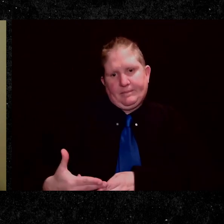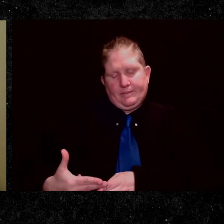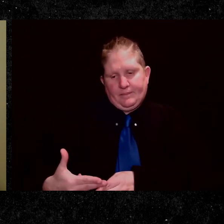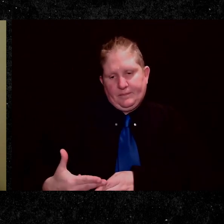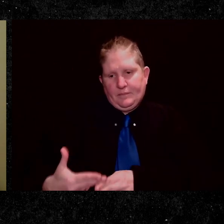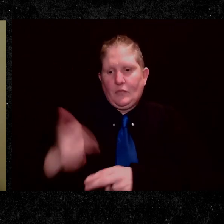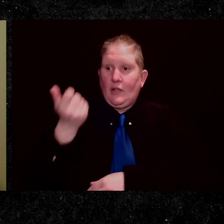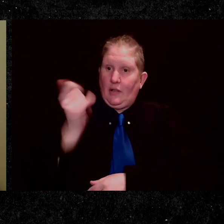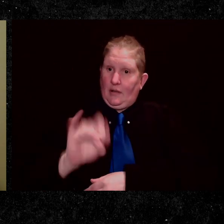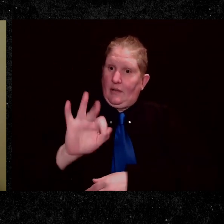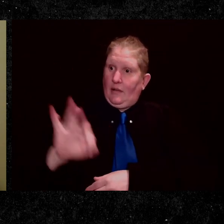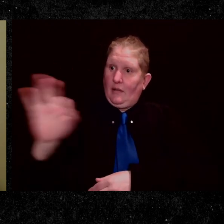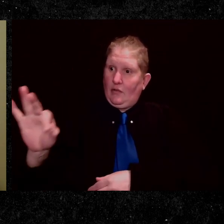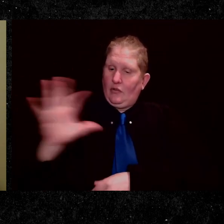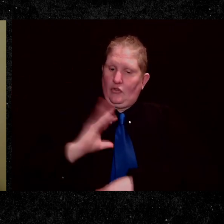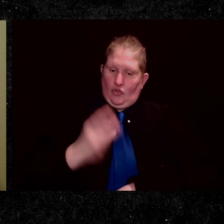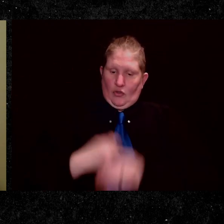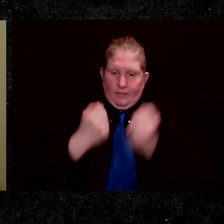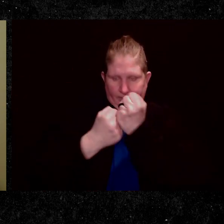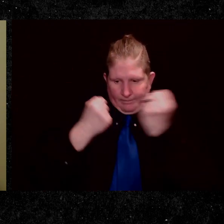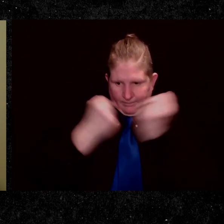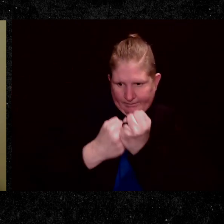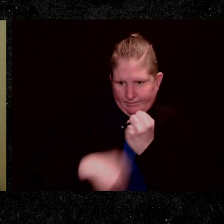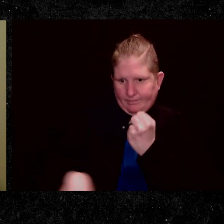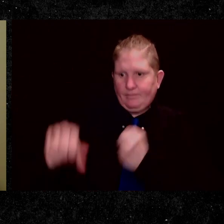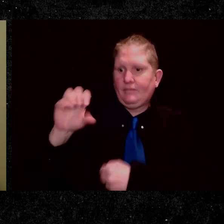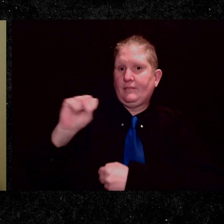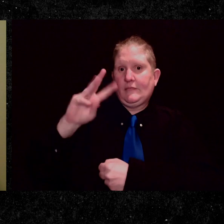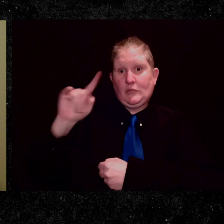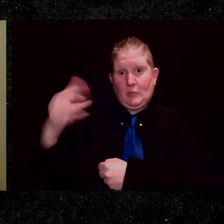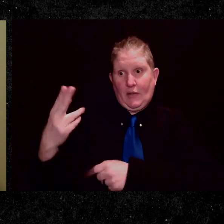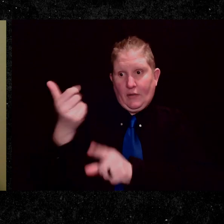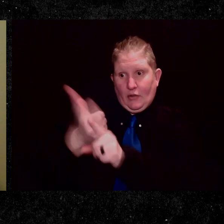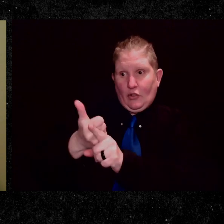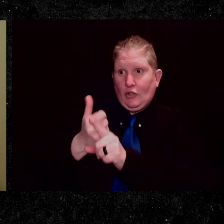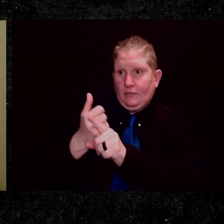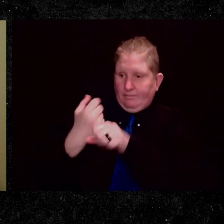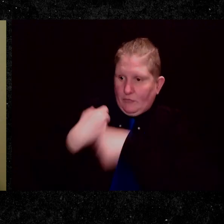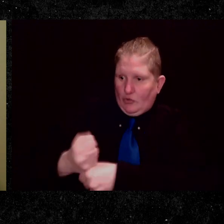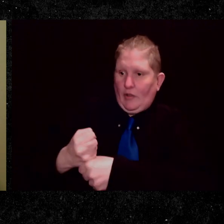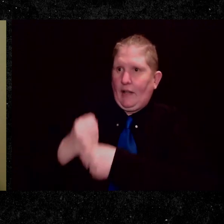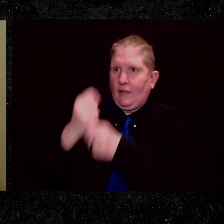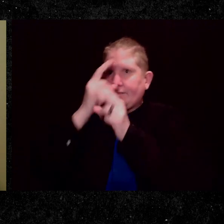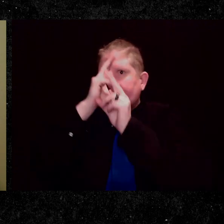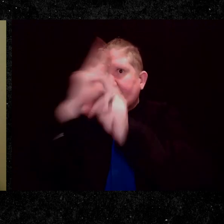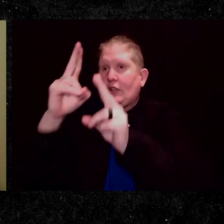En 1999, la defensora de las personas transgénero, Gwendolyn Ann Smith, creó un visual para honrar la memoria de su hija,